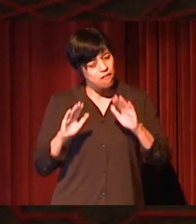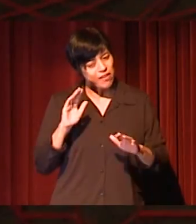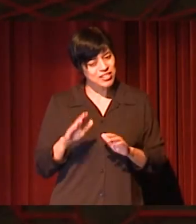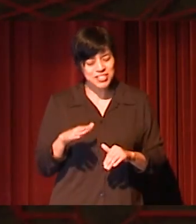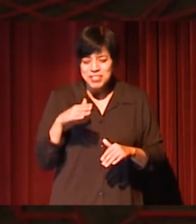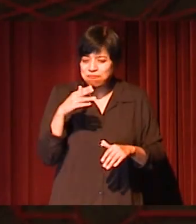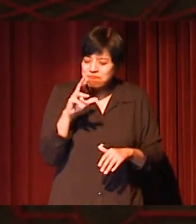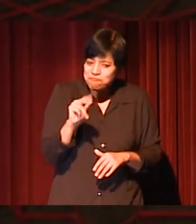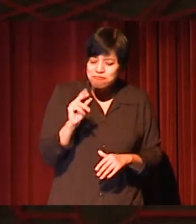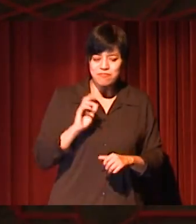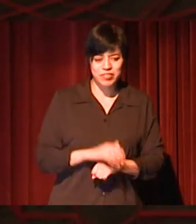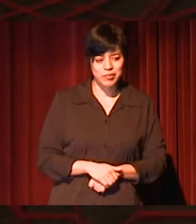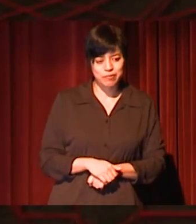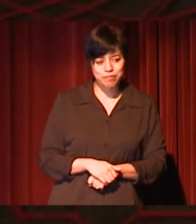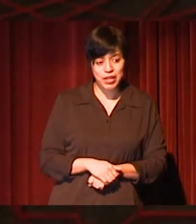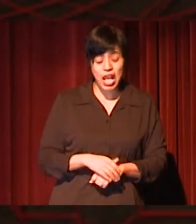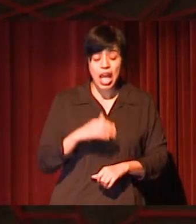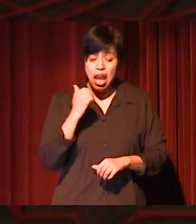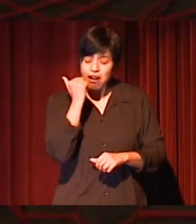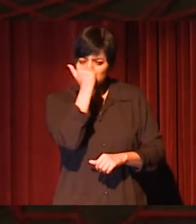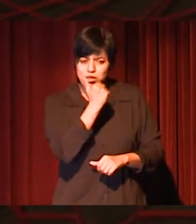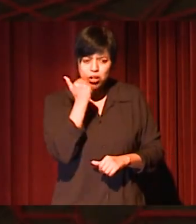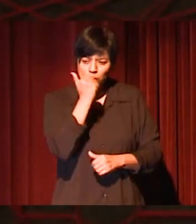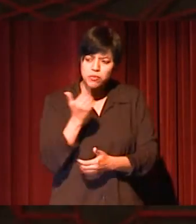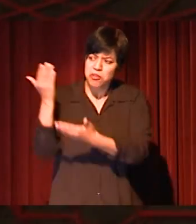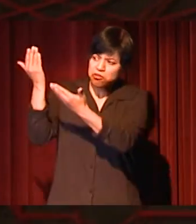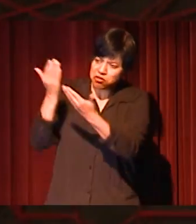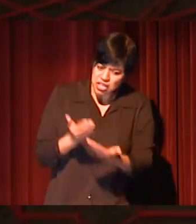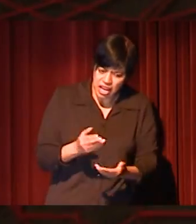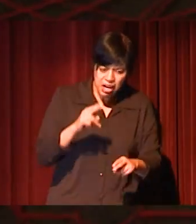normalmente los alumnos solamente llegan, se sientan y se van.